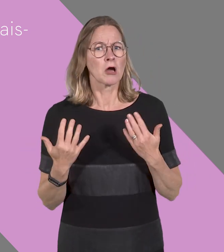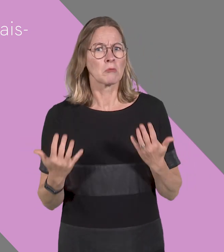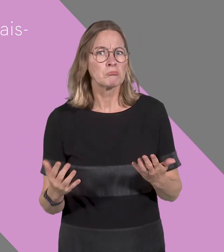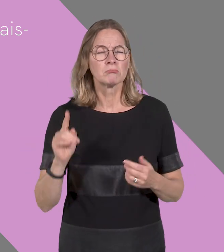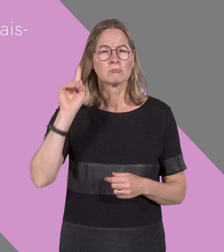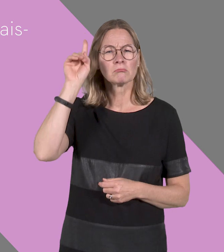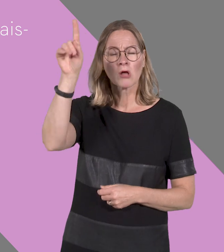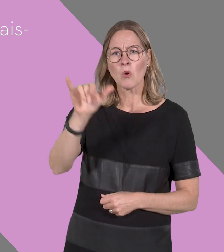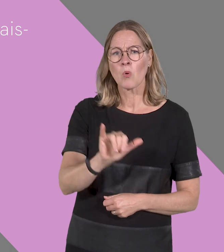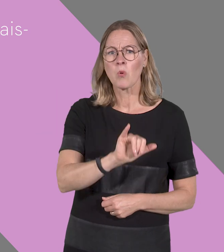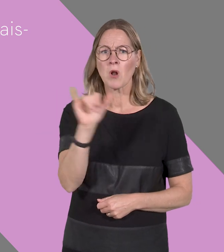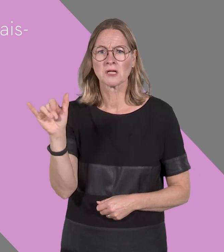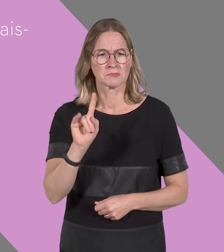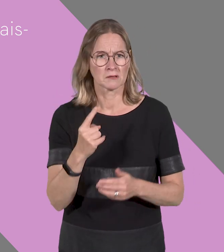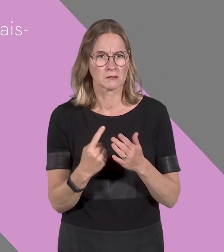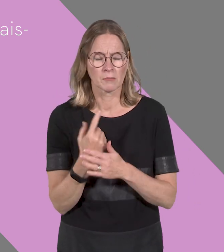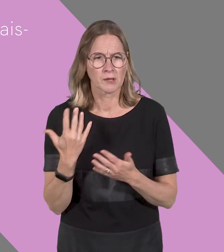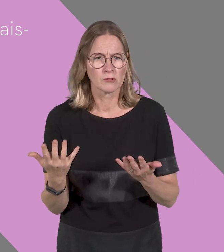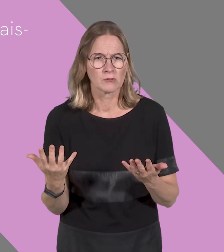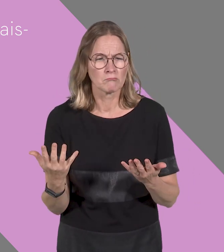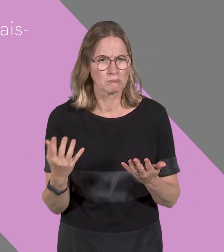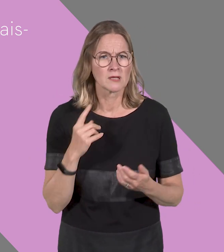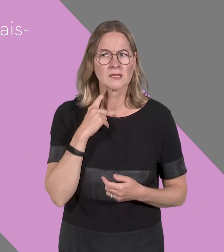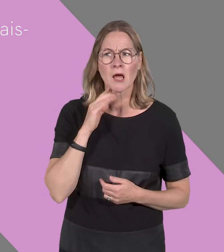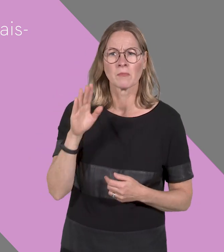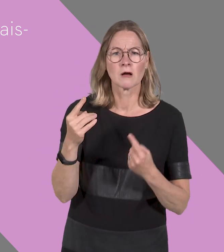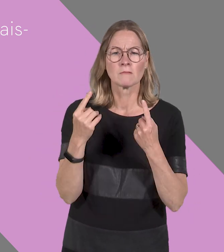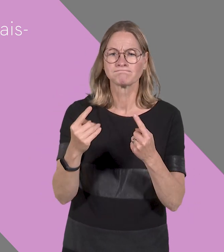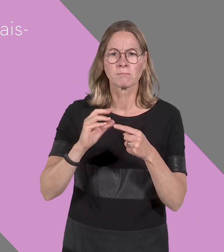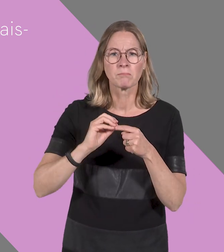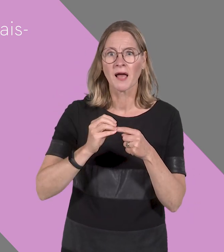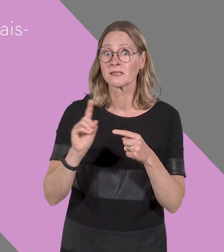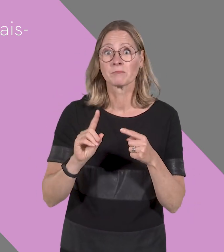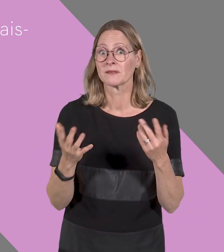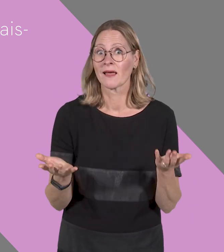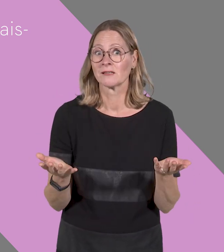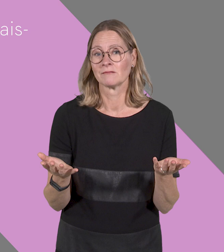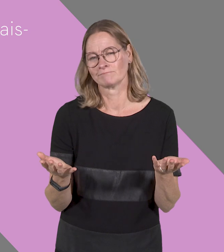Vaan mitä tapahtui Ylläksellä ja mikä on Jarmon ihmemarja?